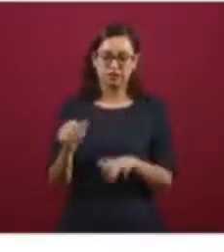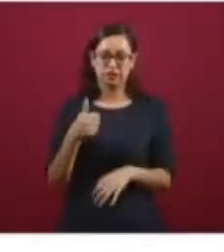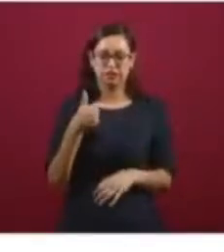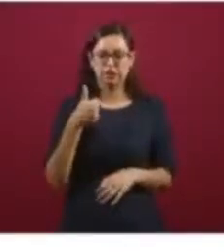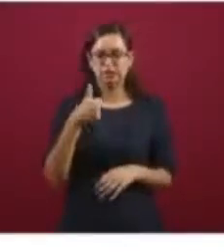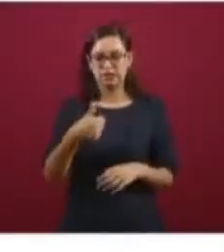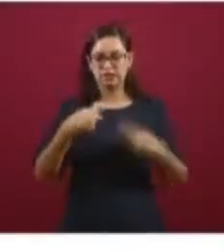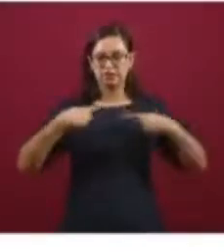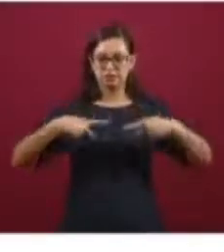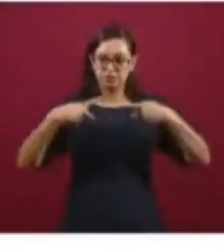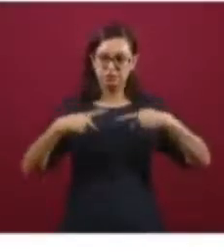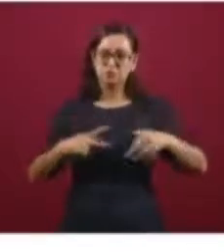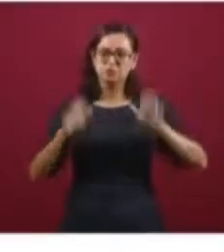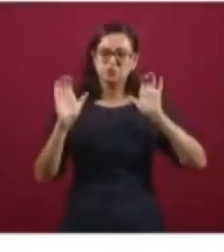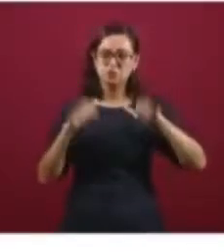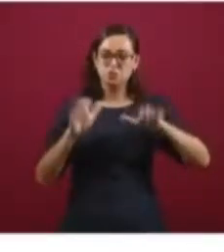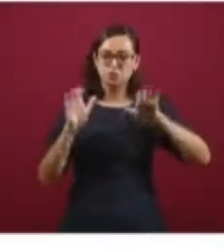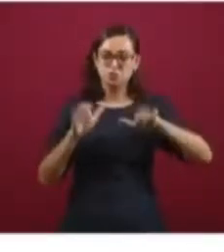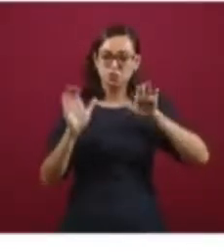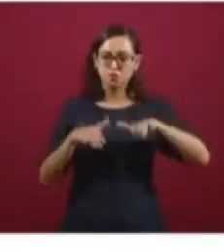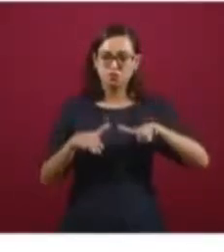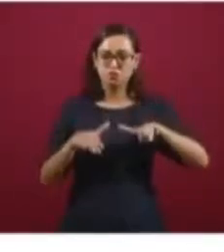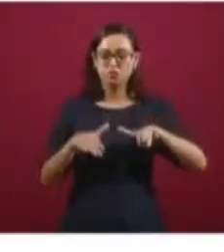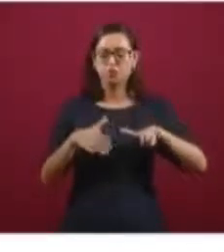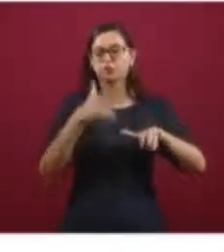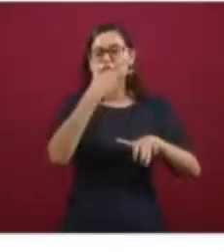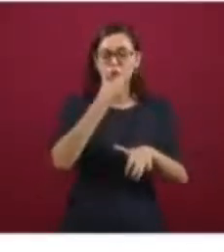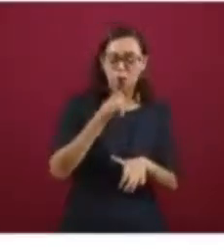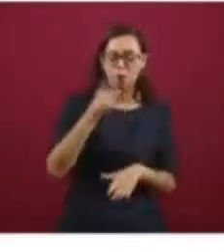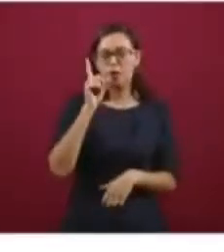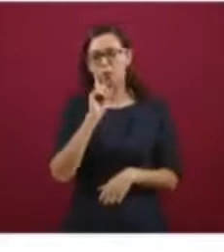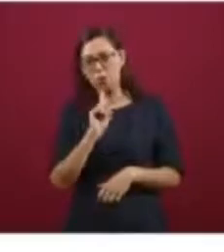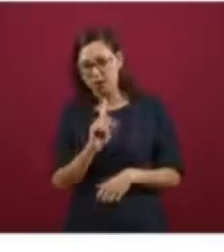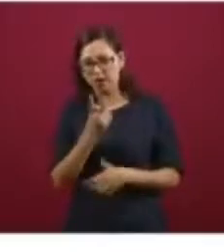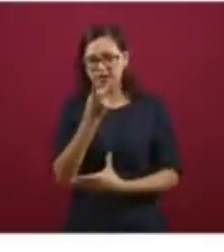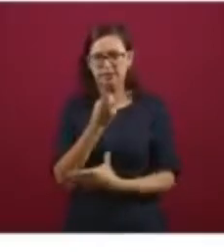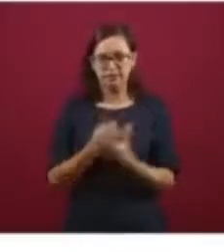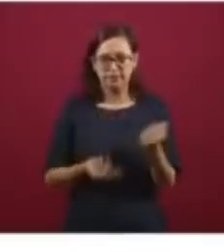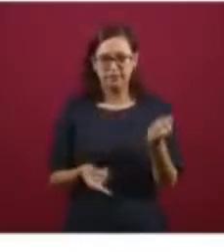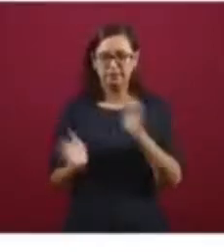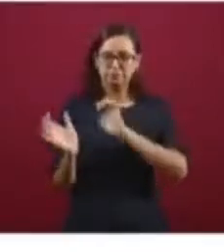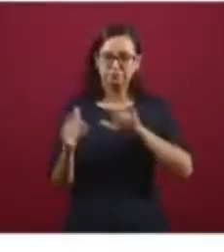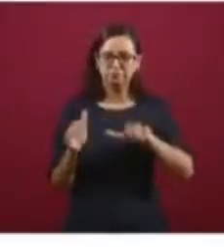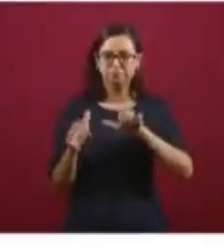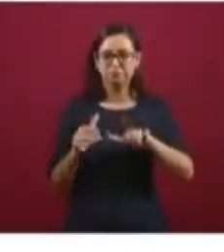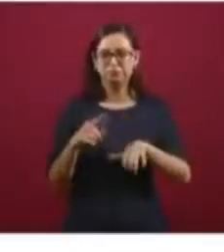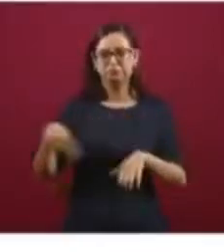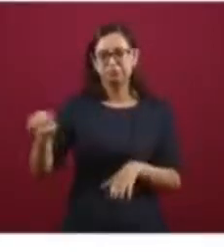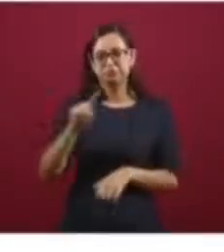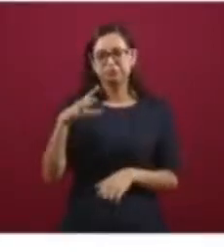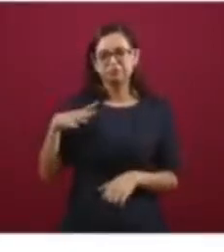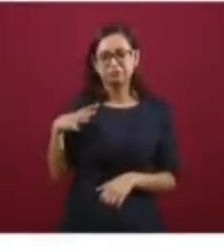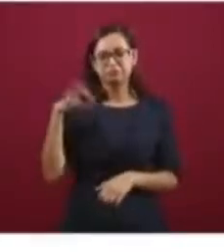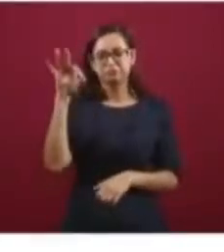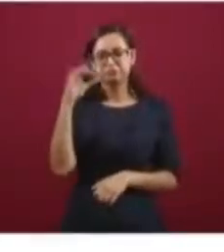ahí está la cantidad de hombres y mujeres que se han manifestado voluntarios para integrarse